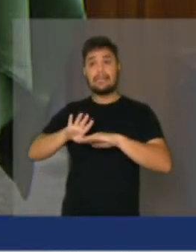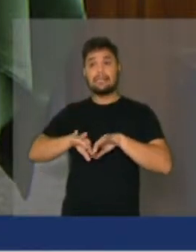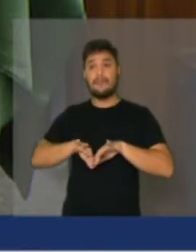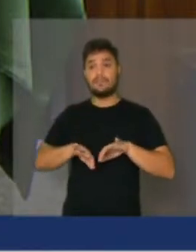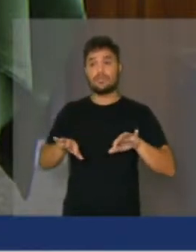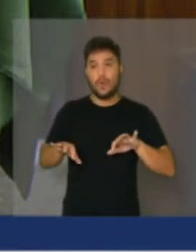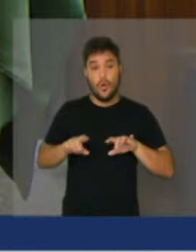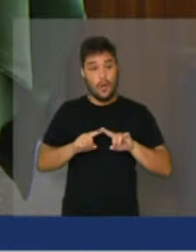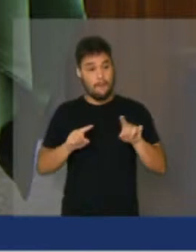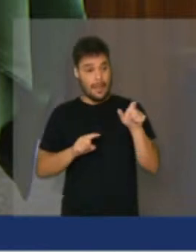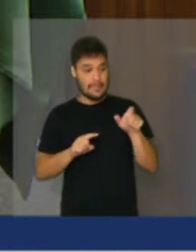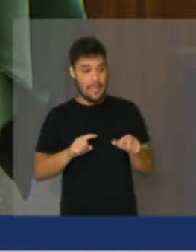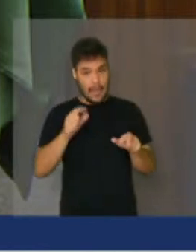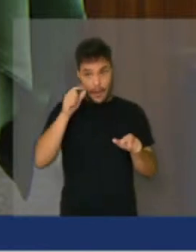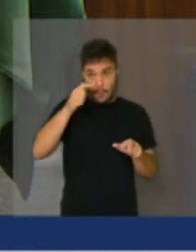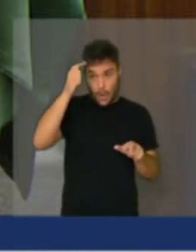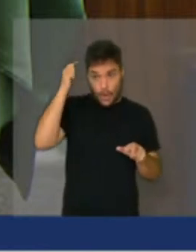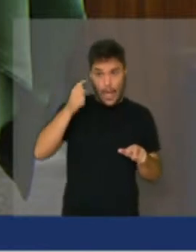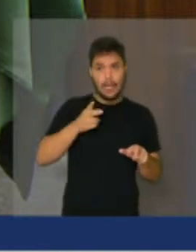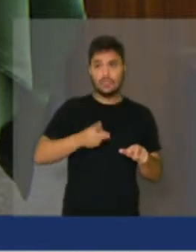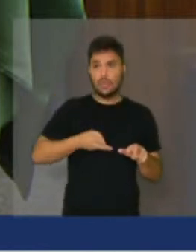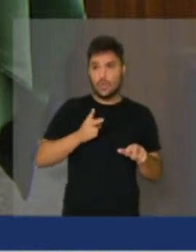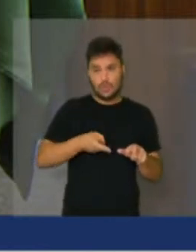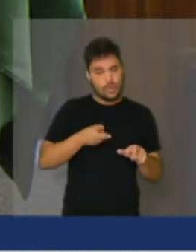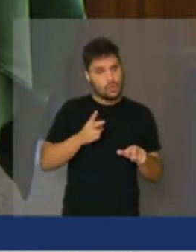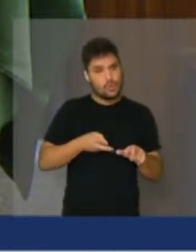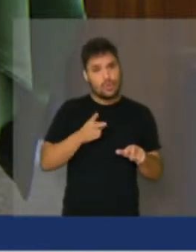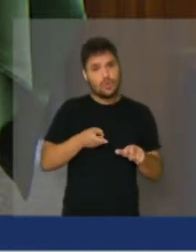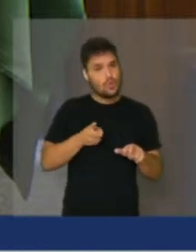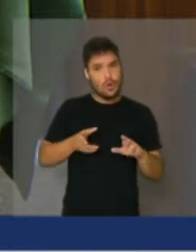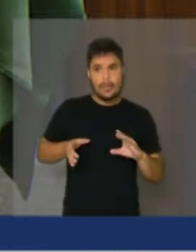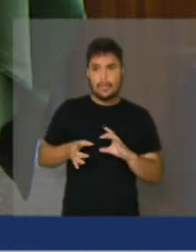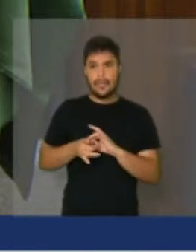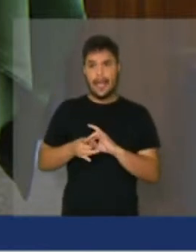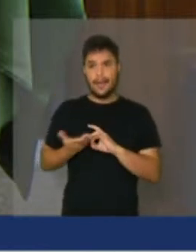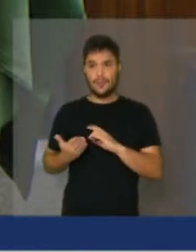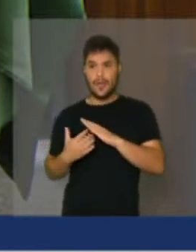CONTINUA PARTICIPANDO DA SOCIEDADE. MINISTRO PAULO